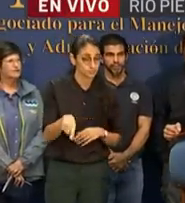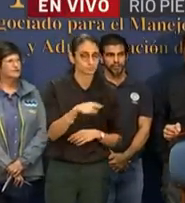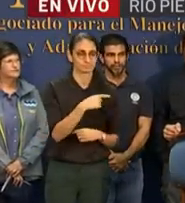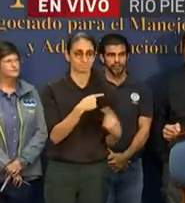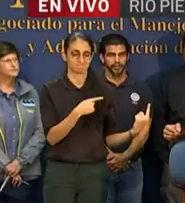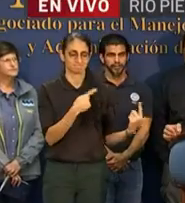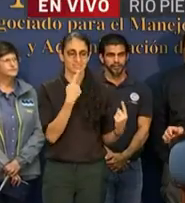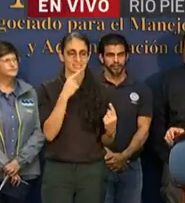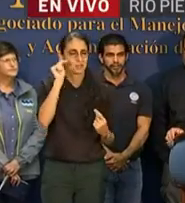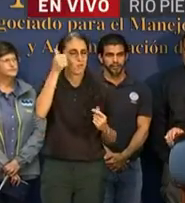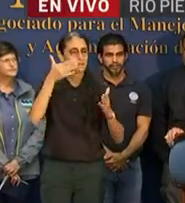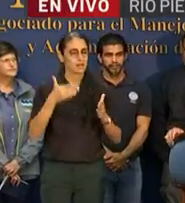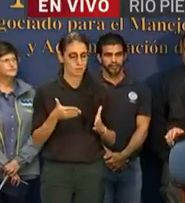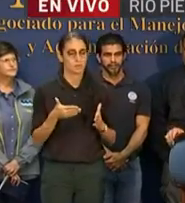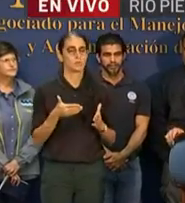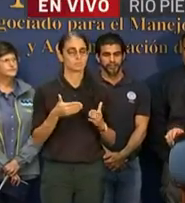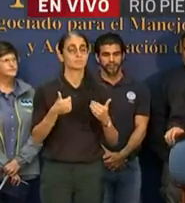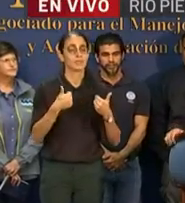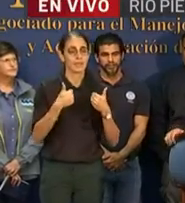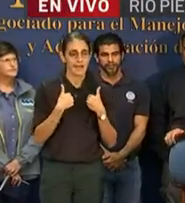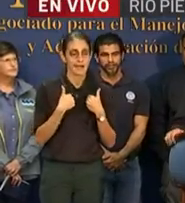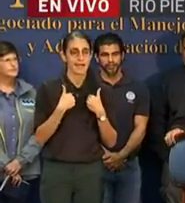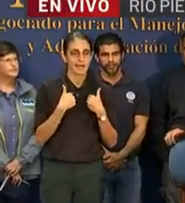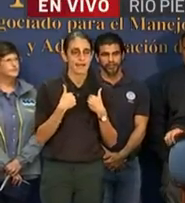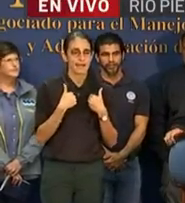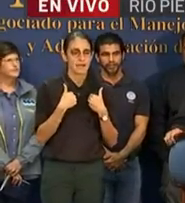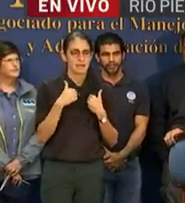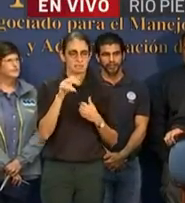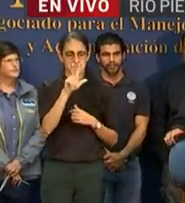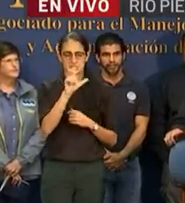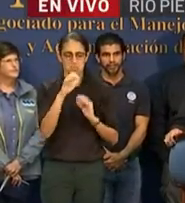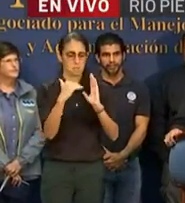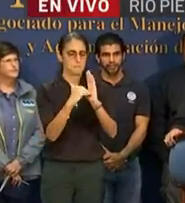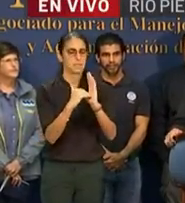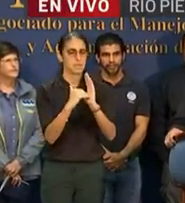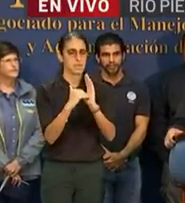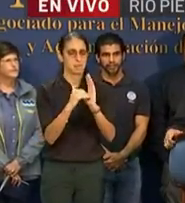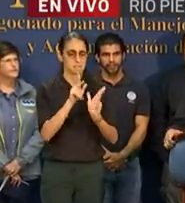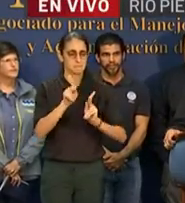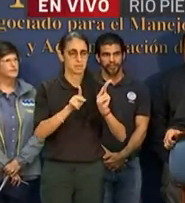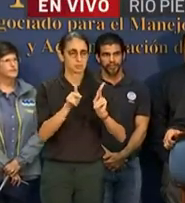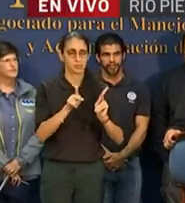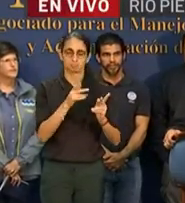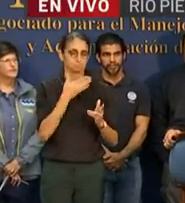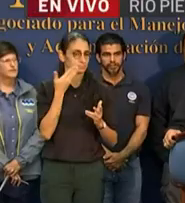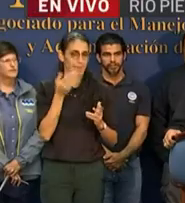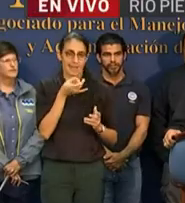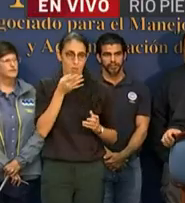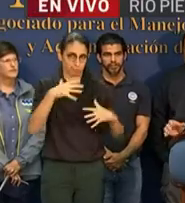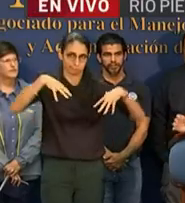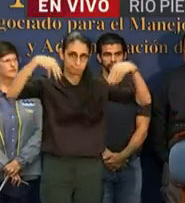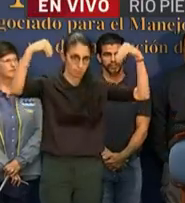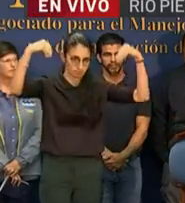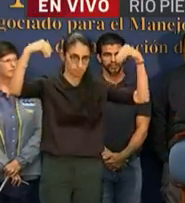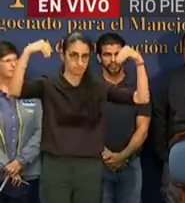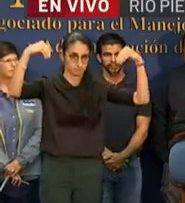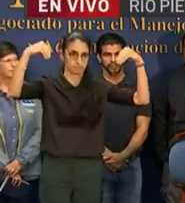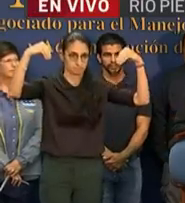INFORMEN SOBRE EL SERVICIO